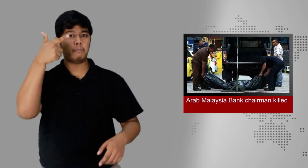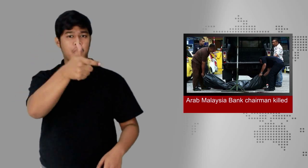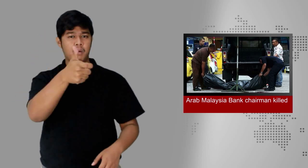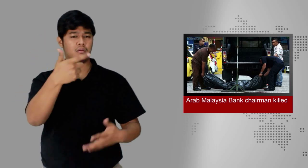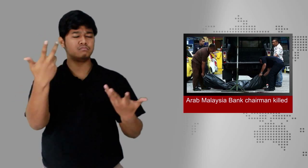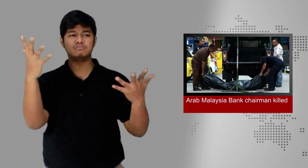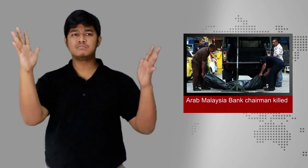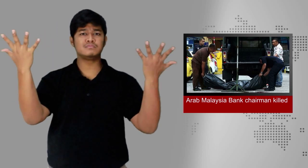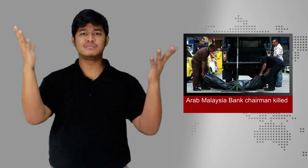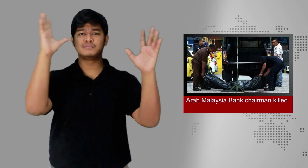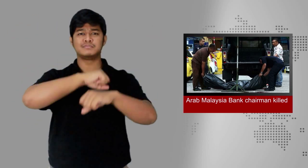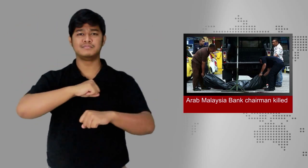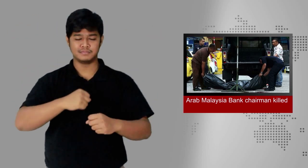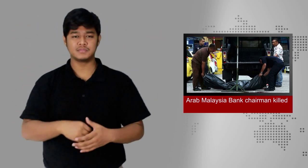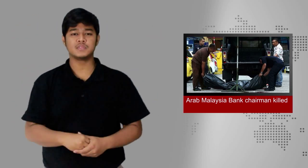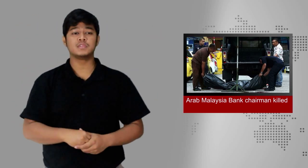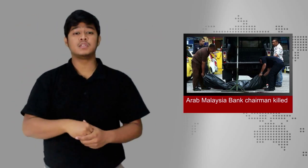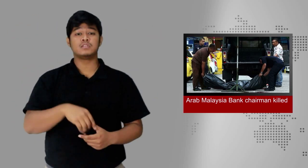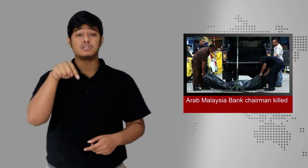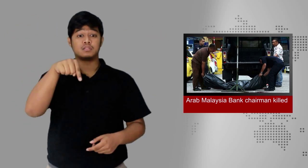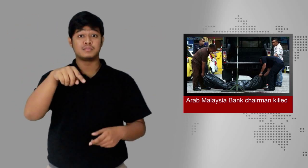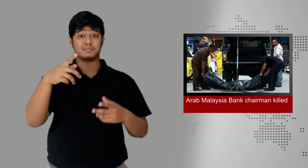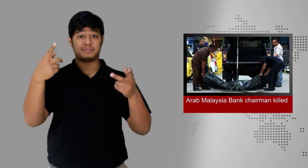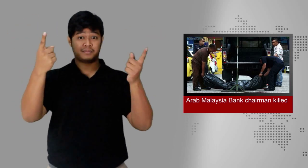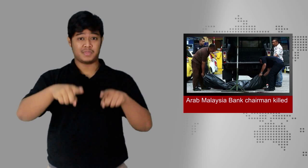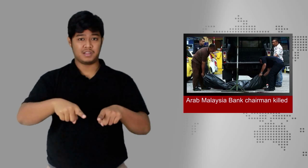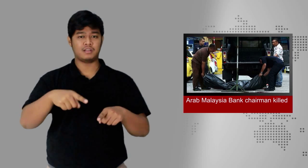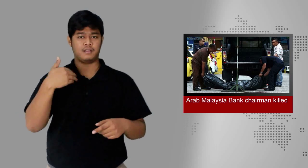..sehingga bunyi tembakan terjadi dan beliau tidak sempat lihat apa yang telah berlaku..